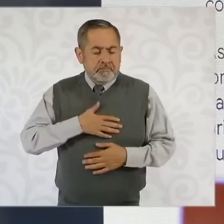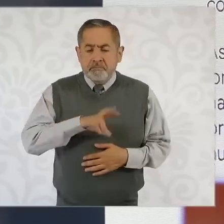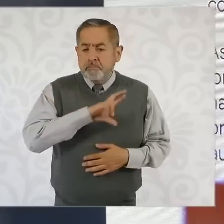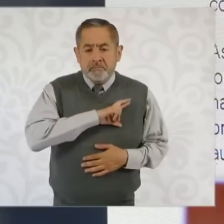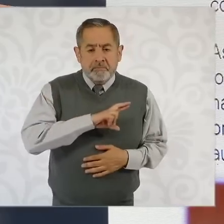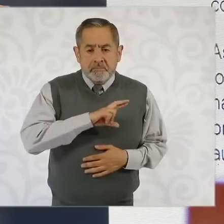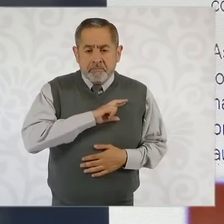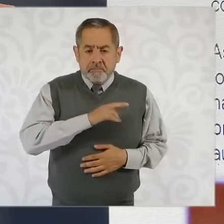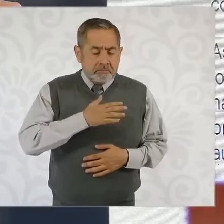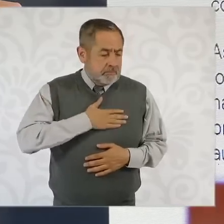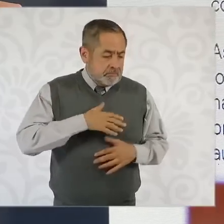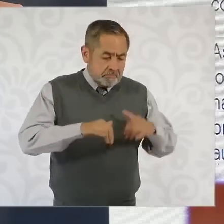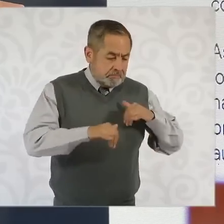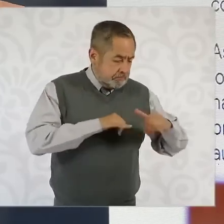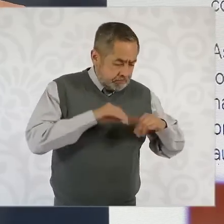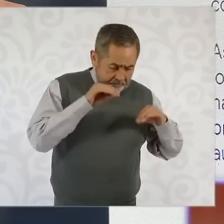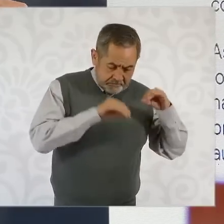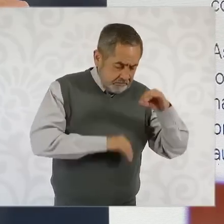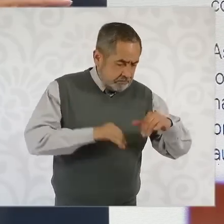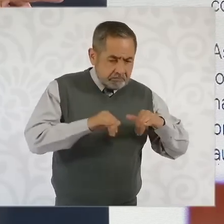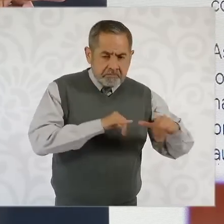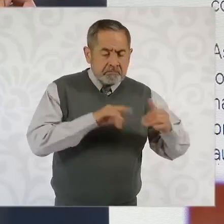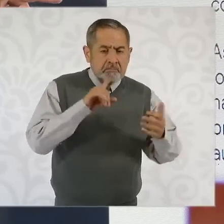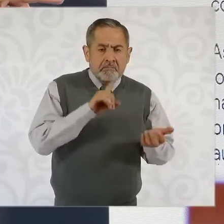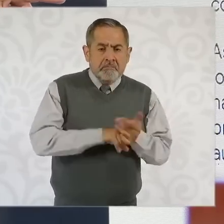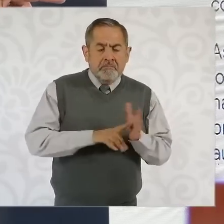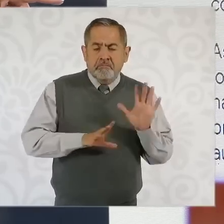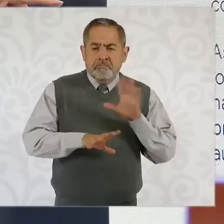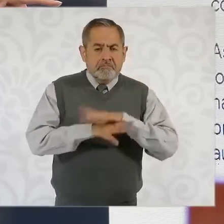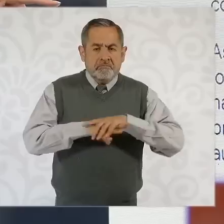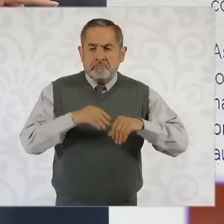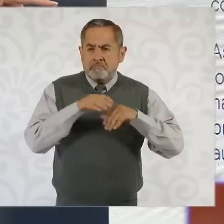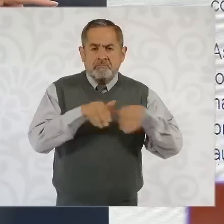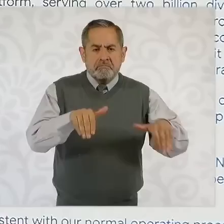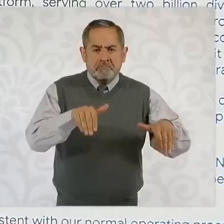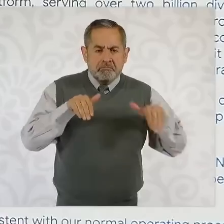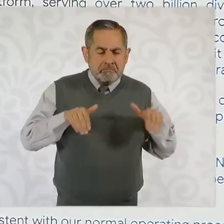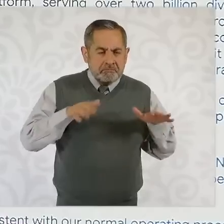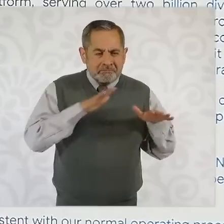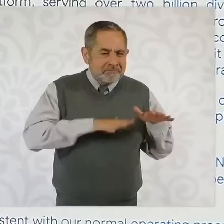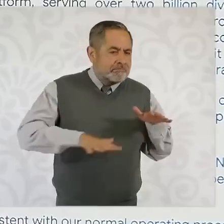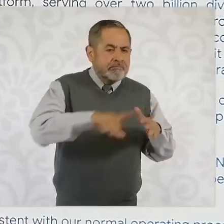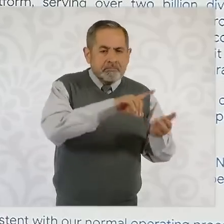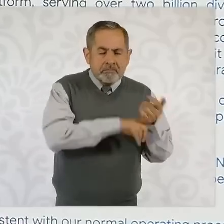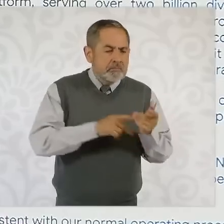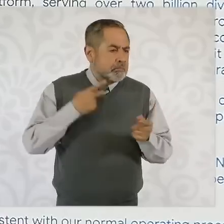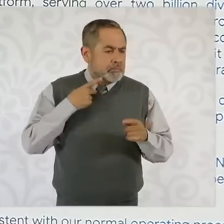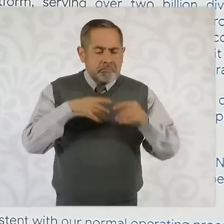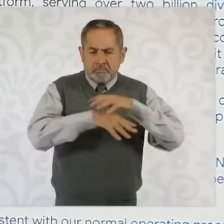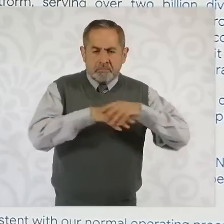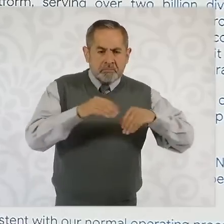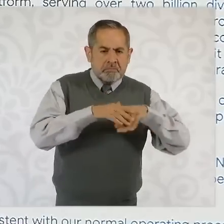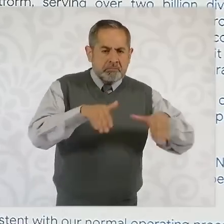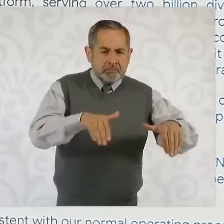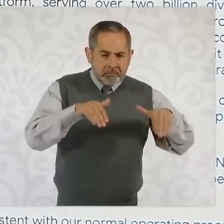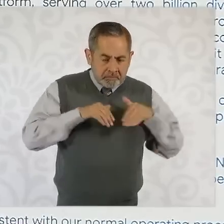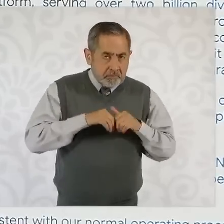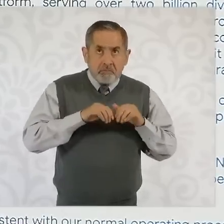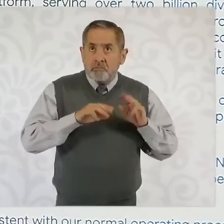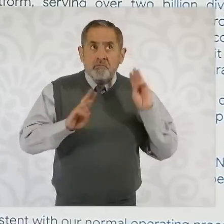mapas y nuestras políticas imparcialmente eh Y consistentemente a través de todas las regiones